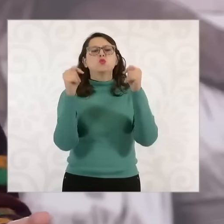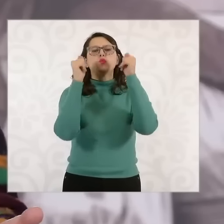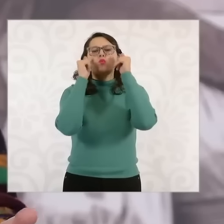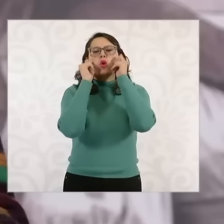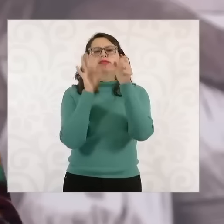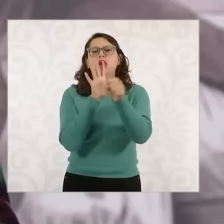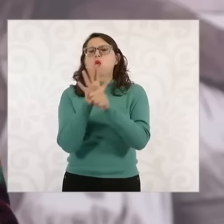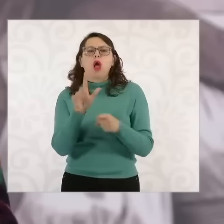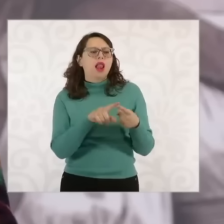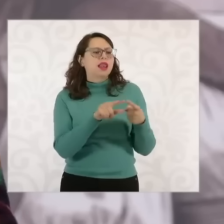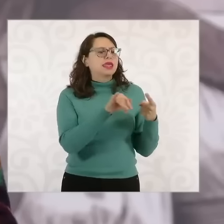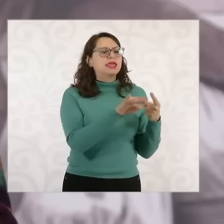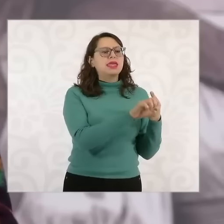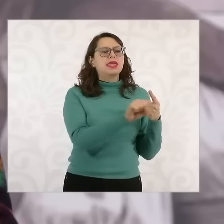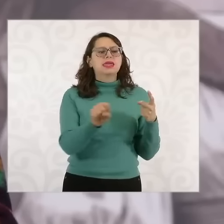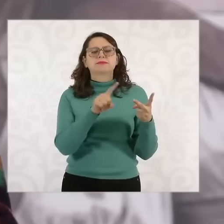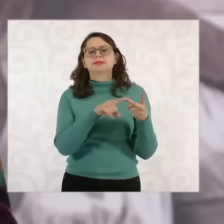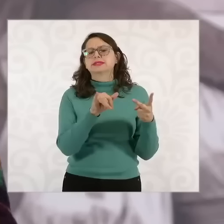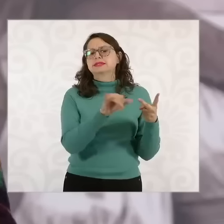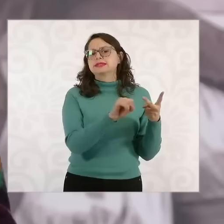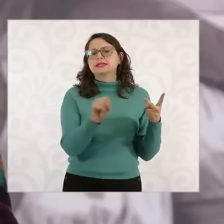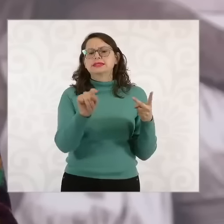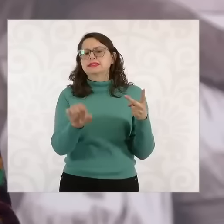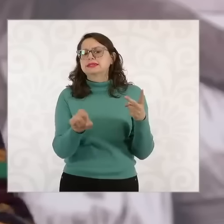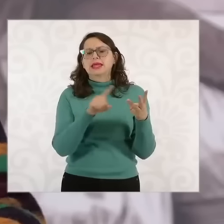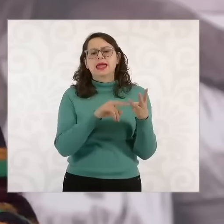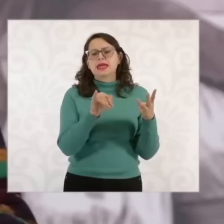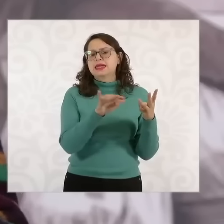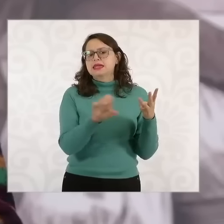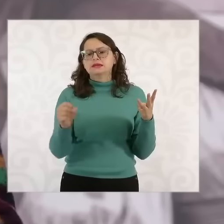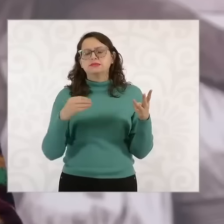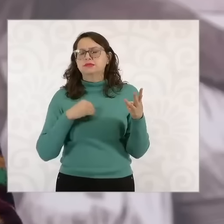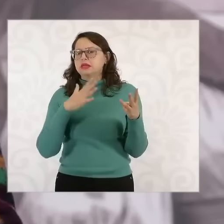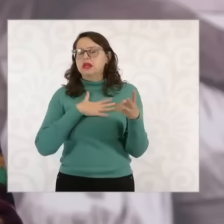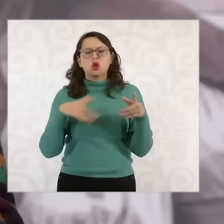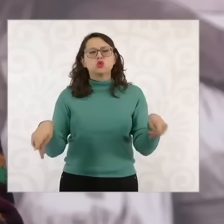cerca de nuestro trabajo en una unidad de salud. que no es la que originalmente nos correspondía,